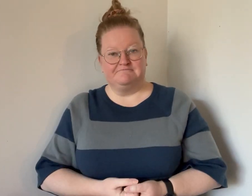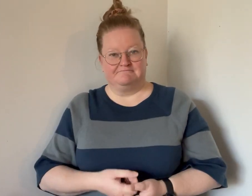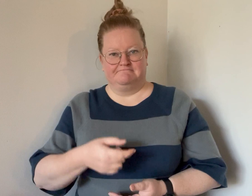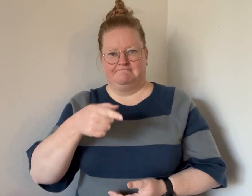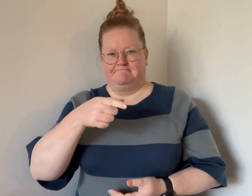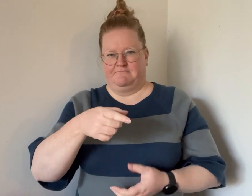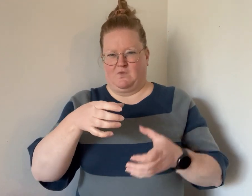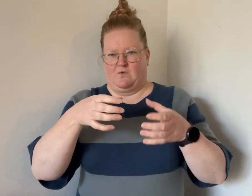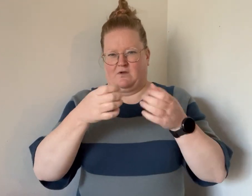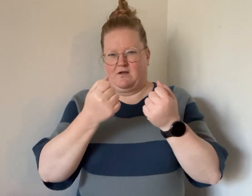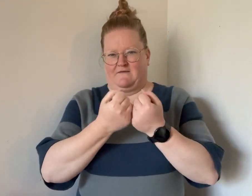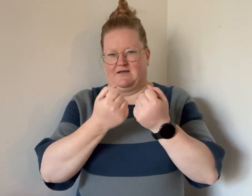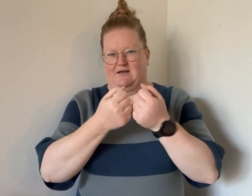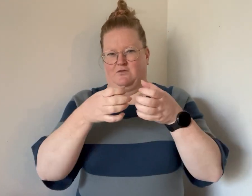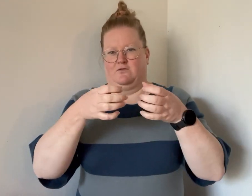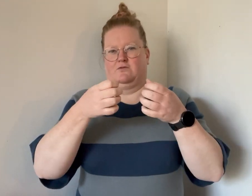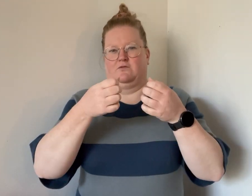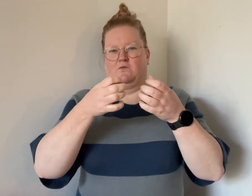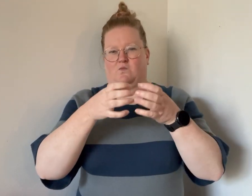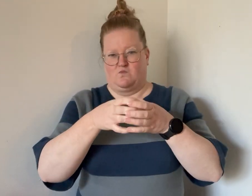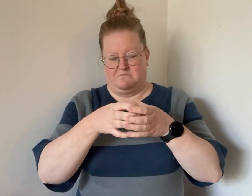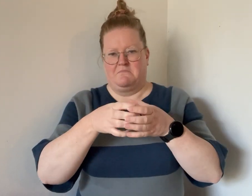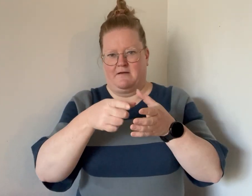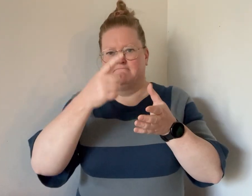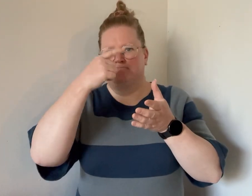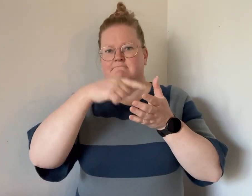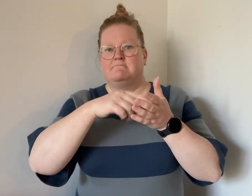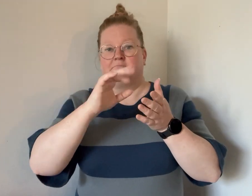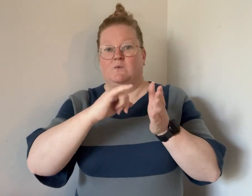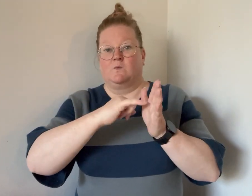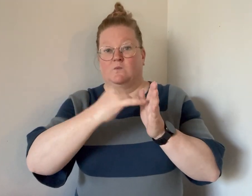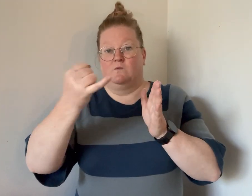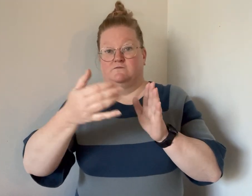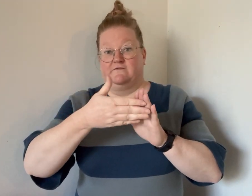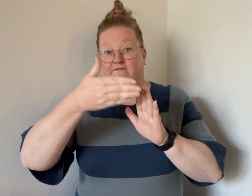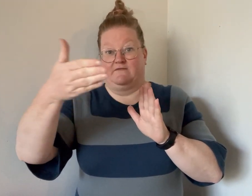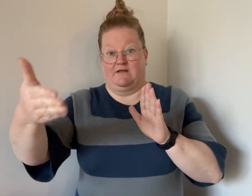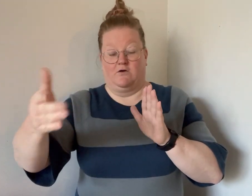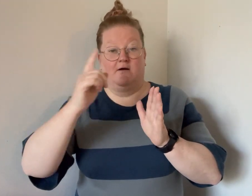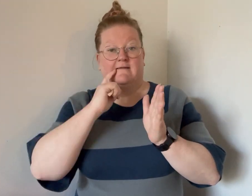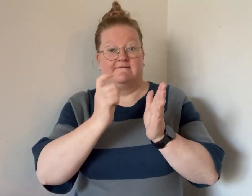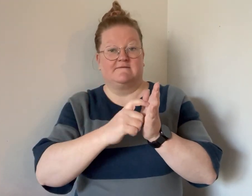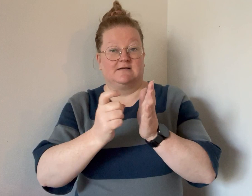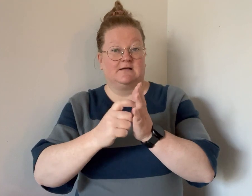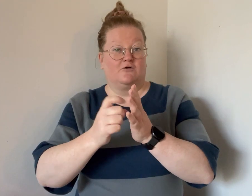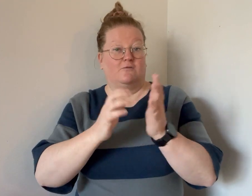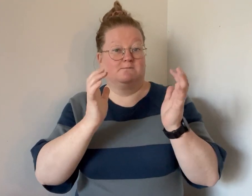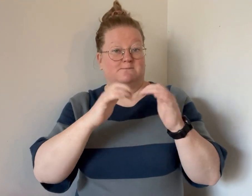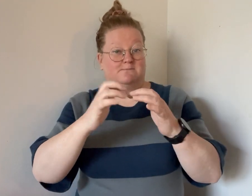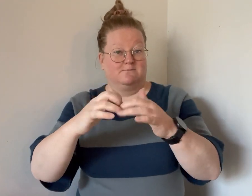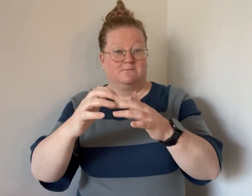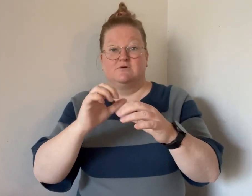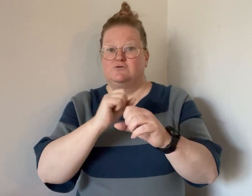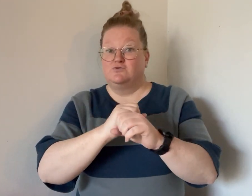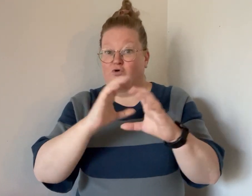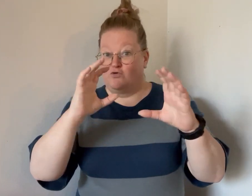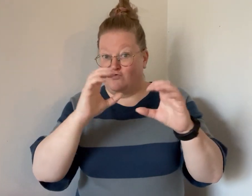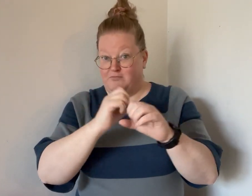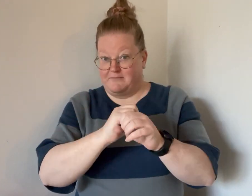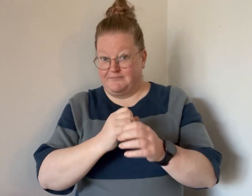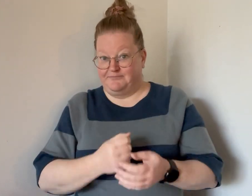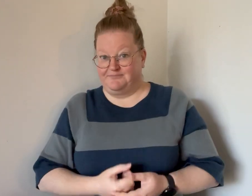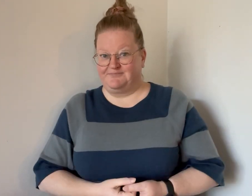Kaveriryhmä kokoontuu viikoittain Zoomissa kuuden viikon ajan.